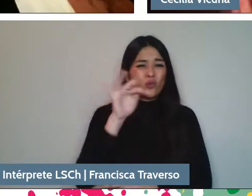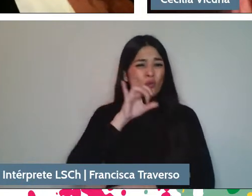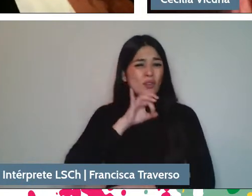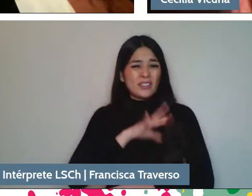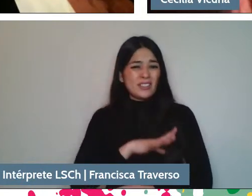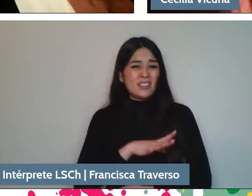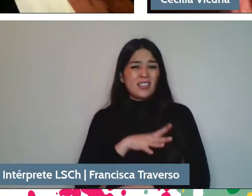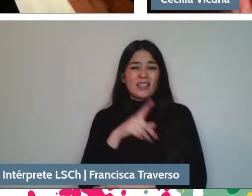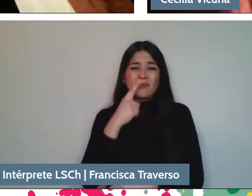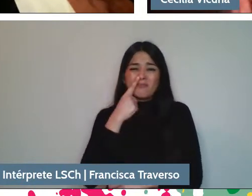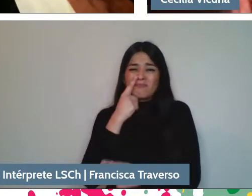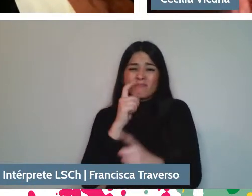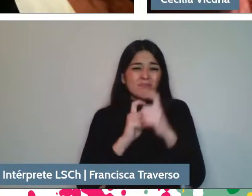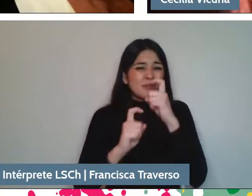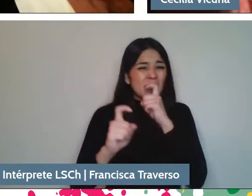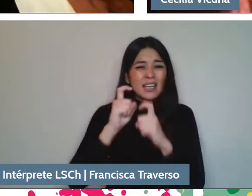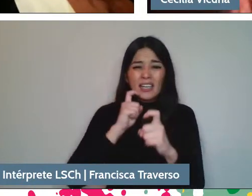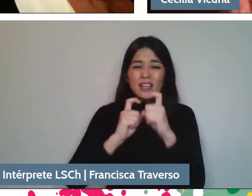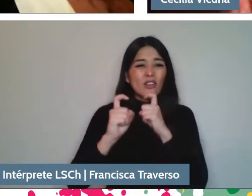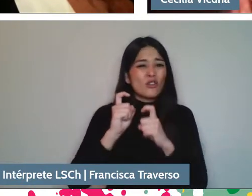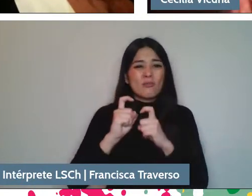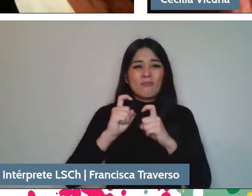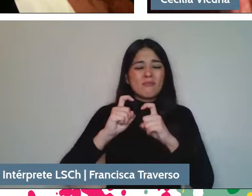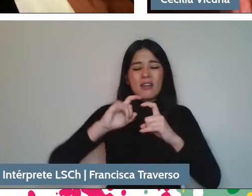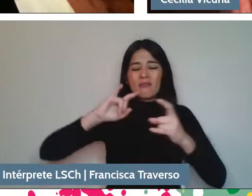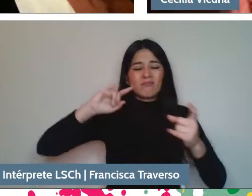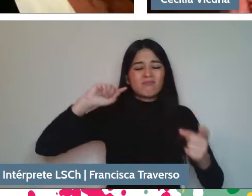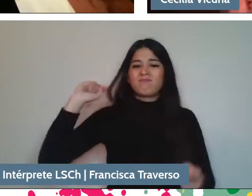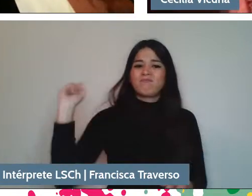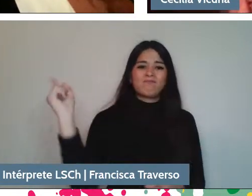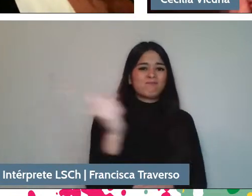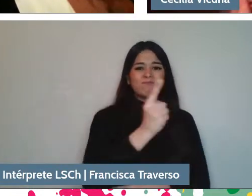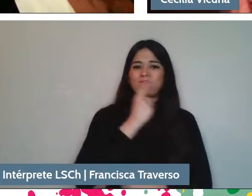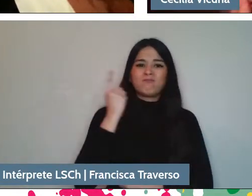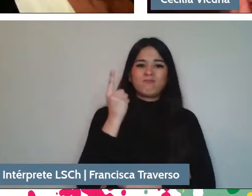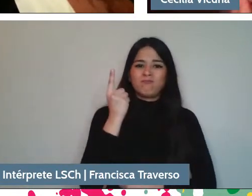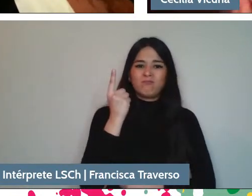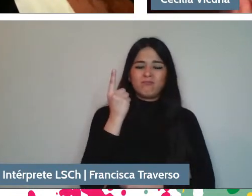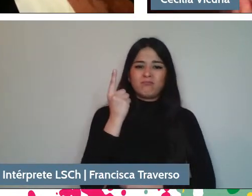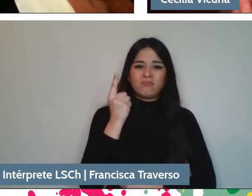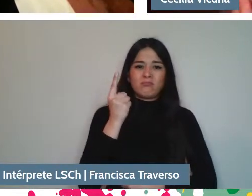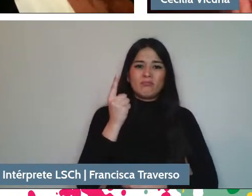para el universo posible, para los que vienen sobre todo, ¿no es verdad?